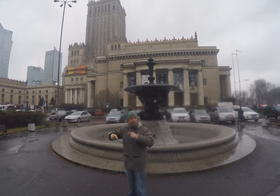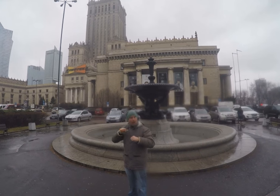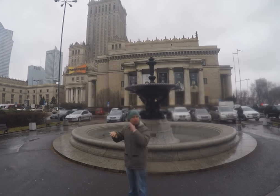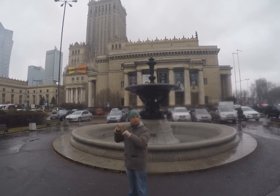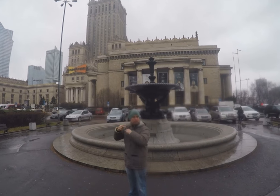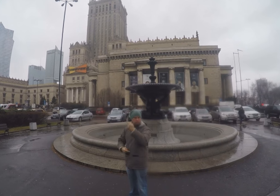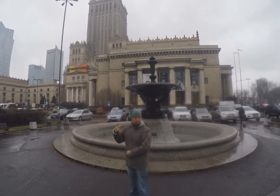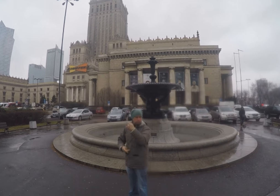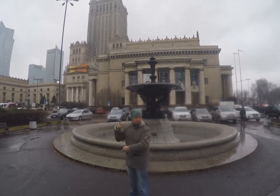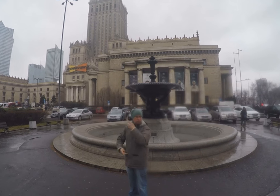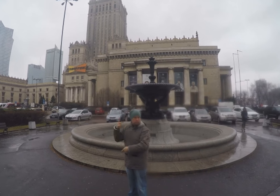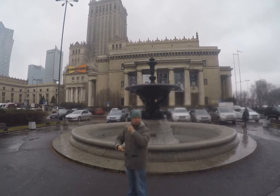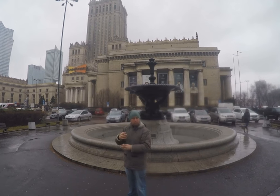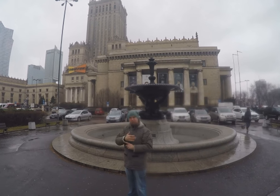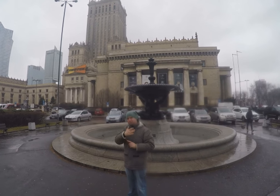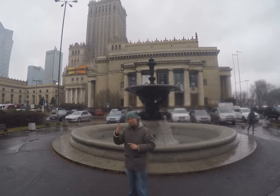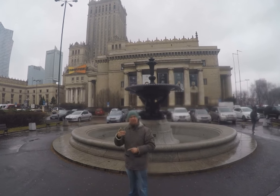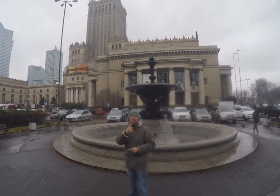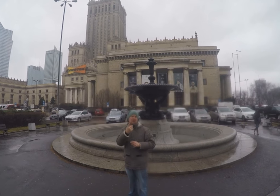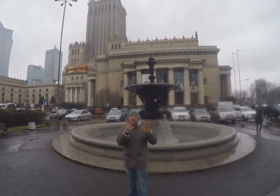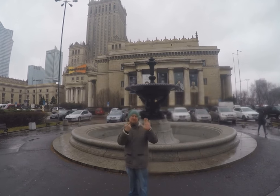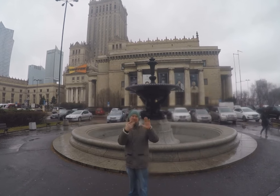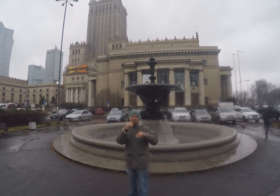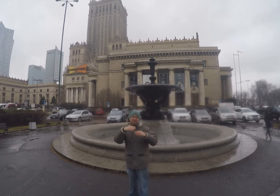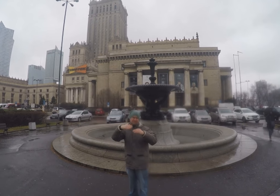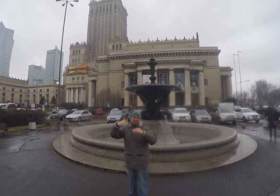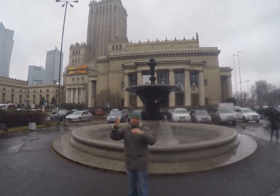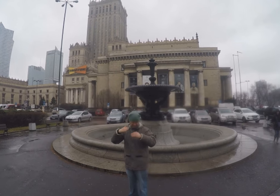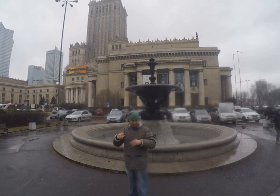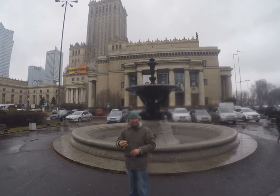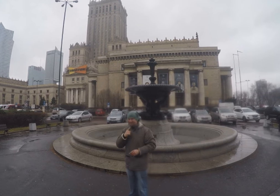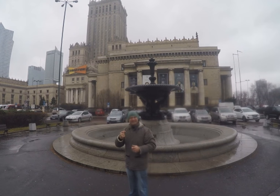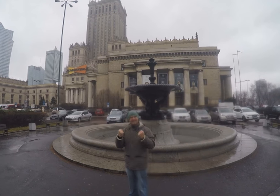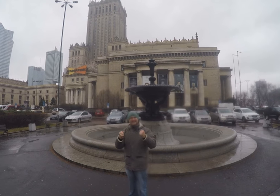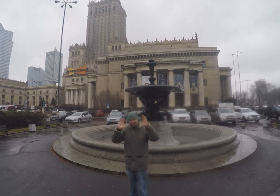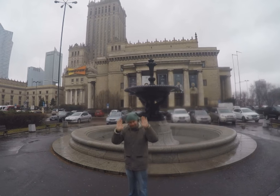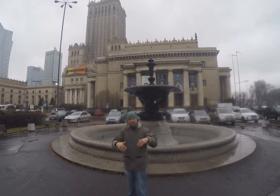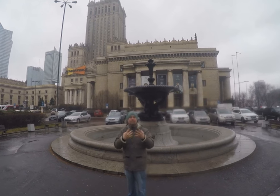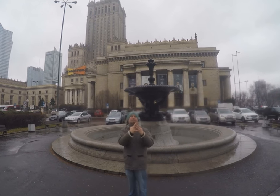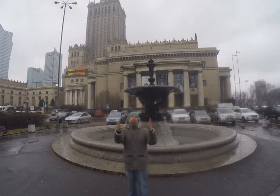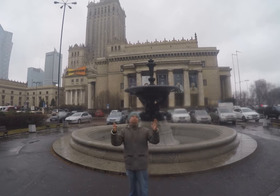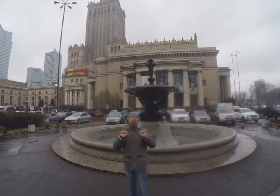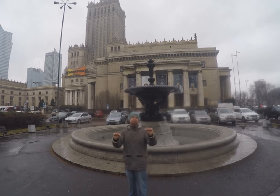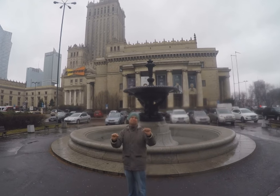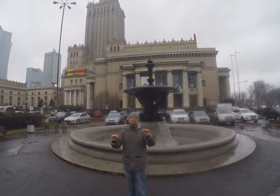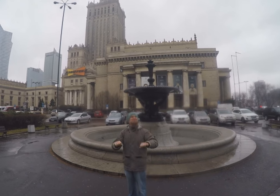Das haben dann unzählige Menschen nachgemacht bis in die 70er Jahre, deshalb wurde ein Schutzzaun um den Turm gebaut.